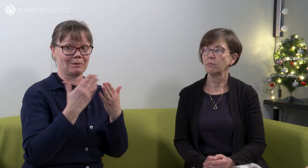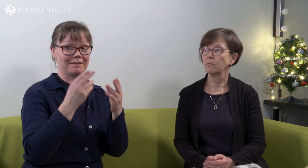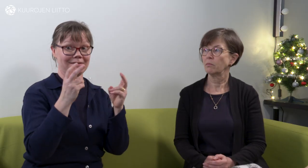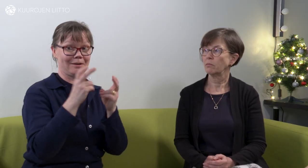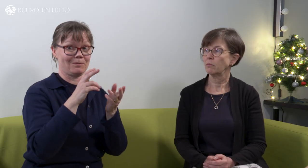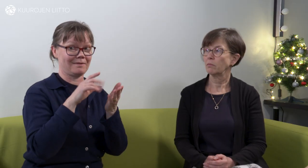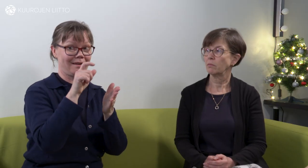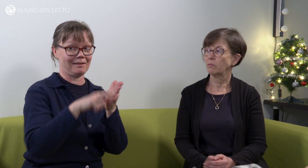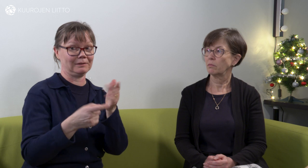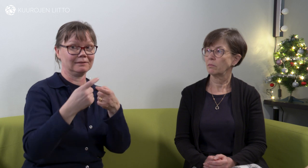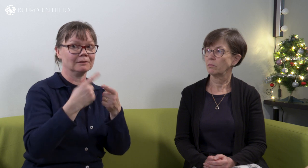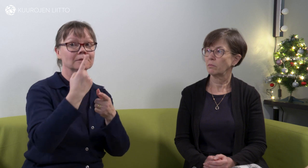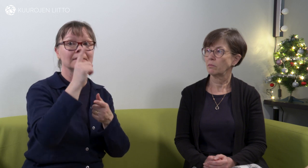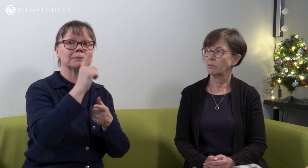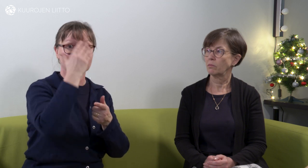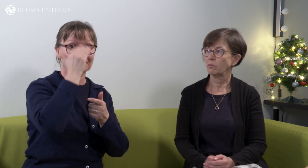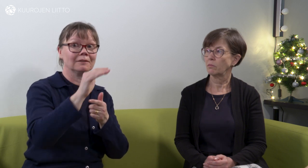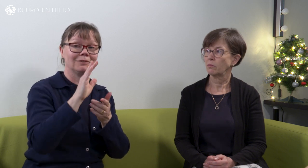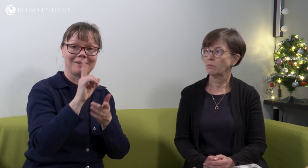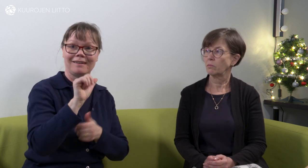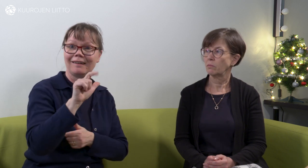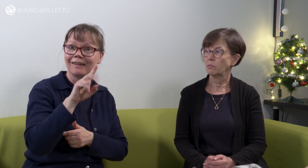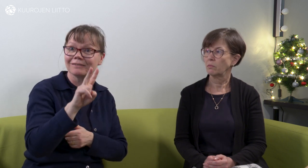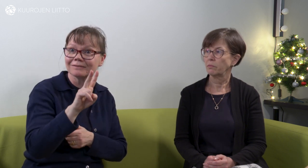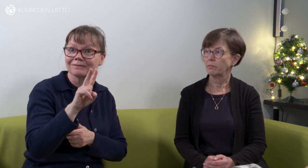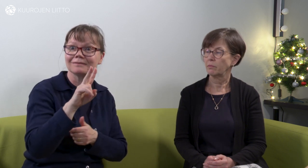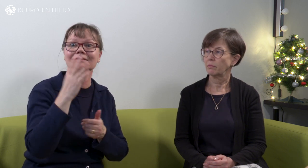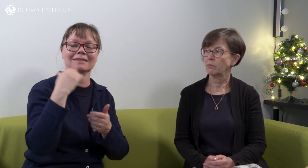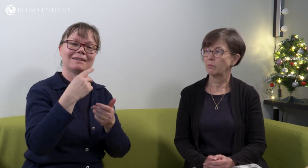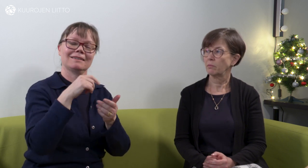Ensimmäinen toimenpide on ollut alentaa sähkön arvonlisäveroa -